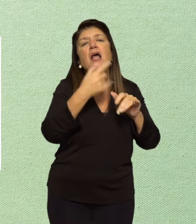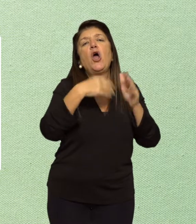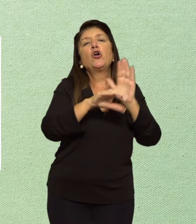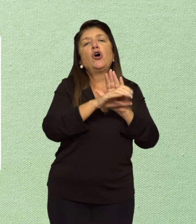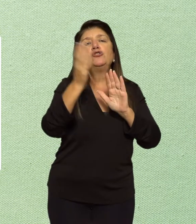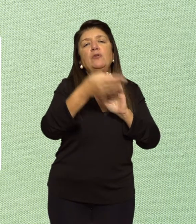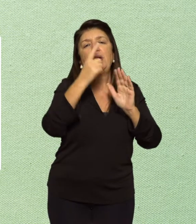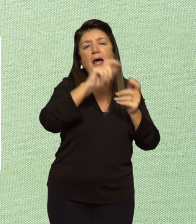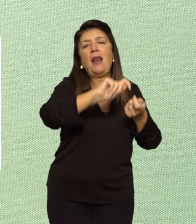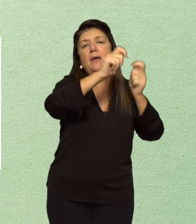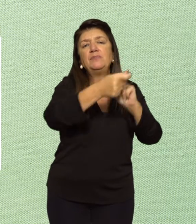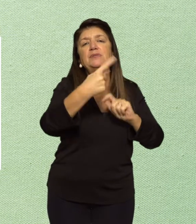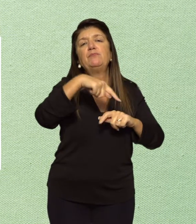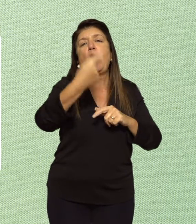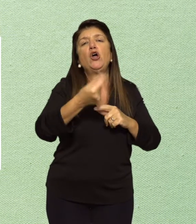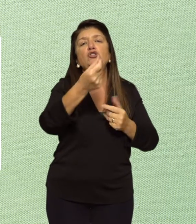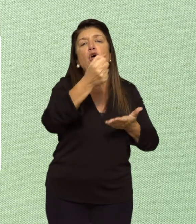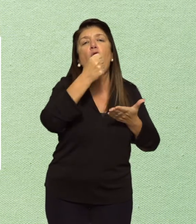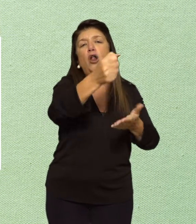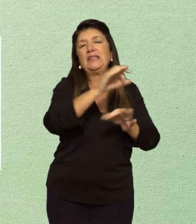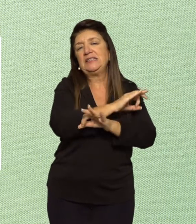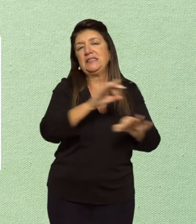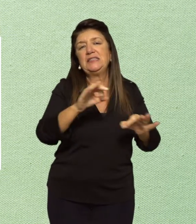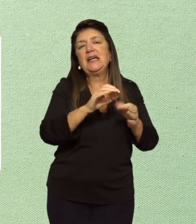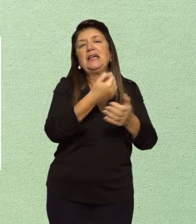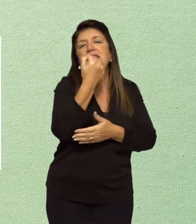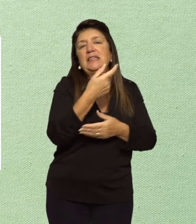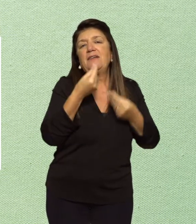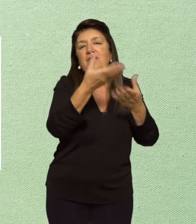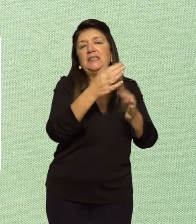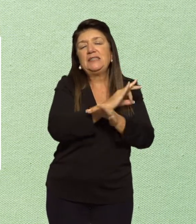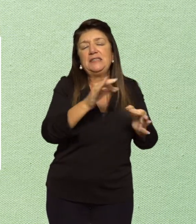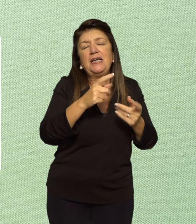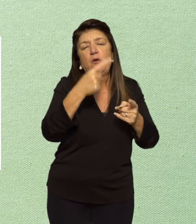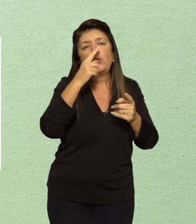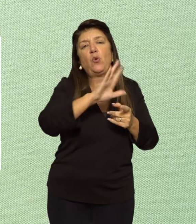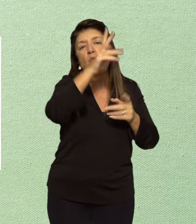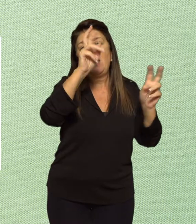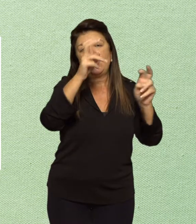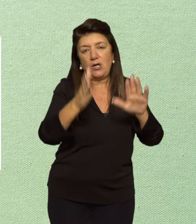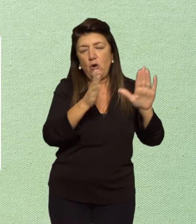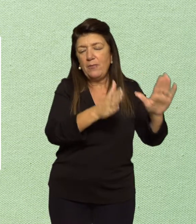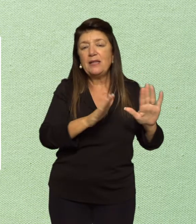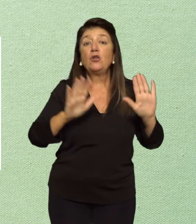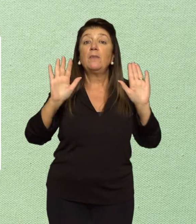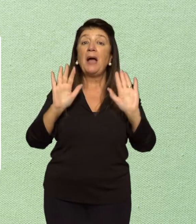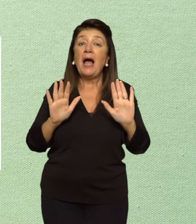non investo dei soldi in quelli che sono i servizi, ma questo ma apriamo... - Certo... - Però appunto un